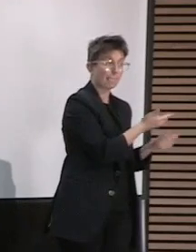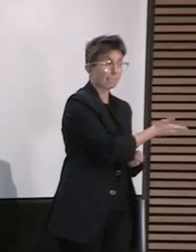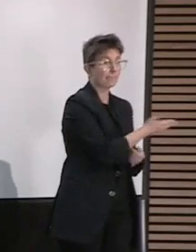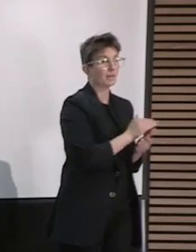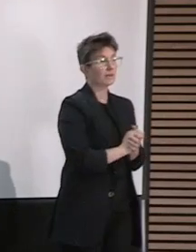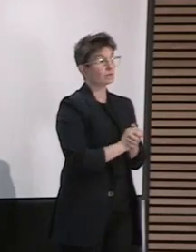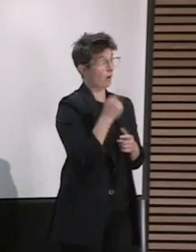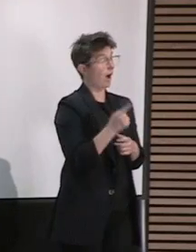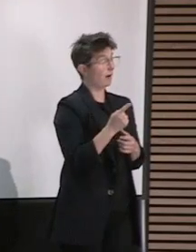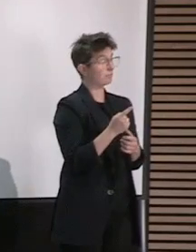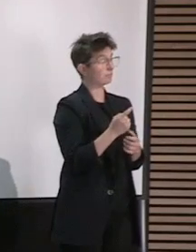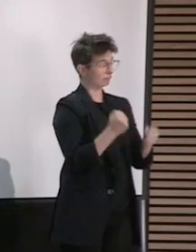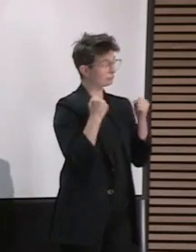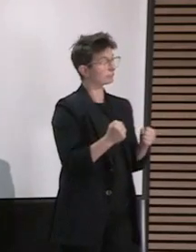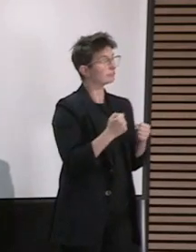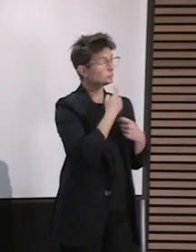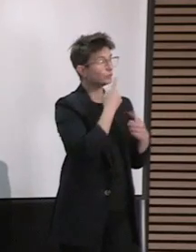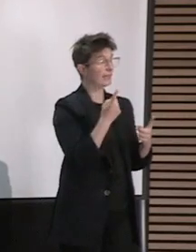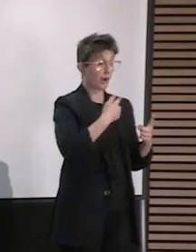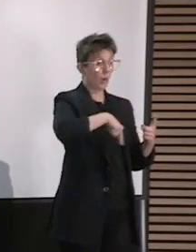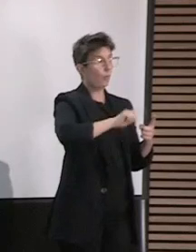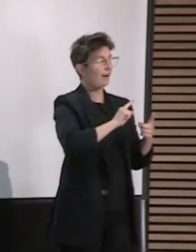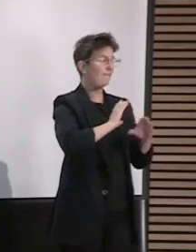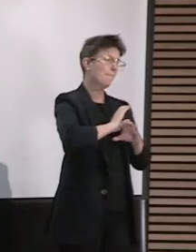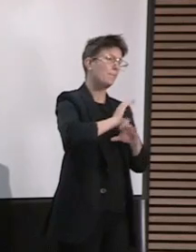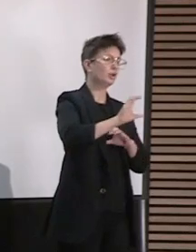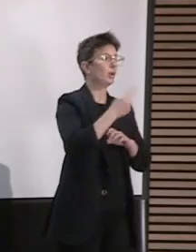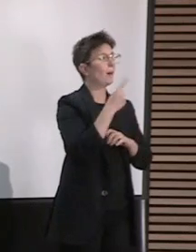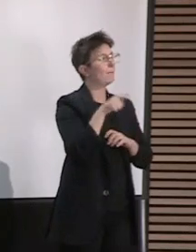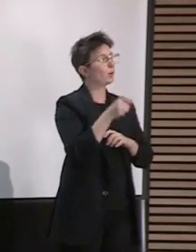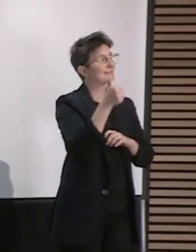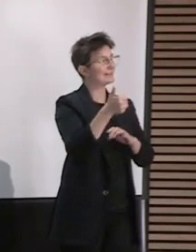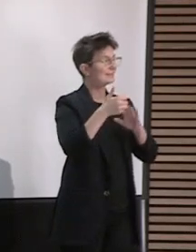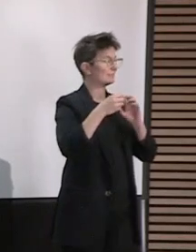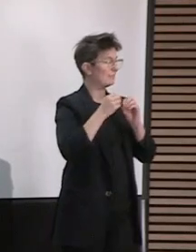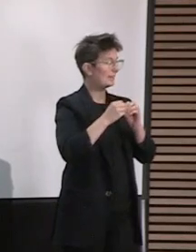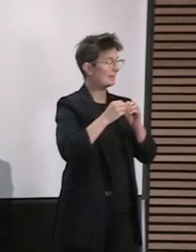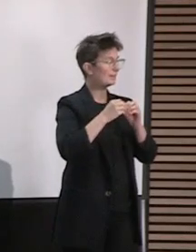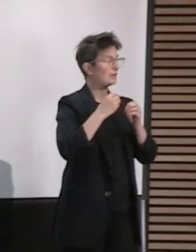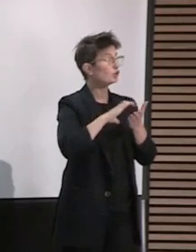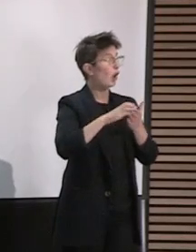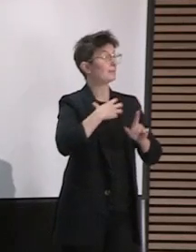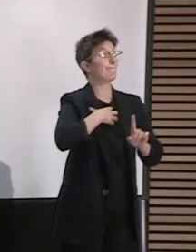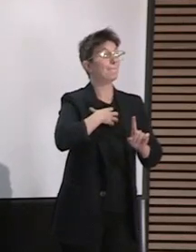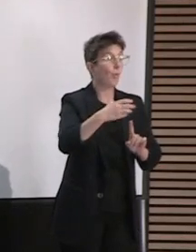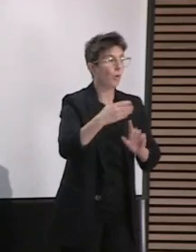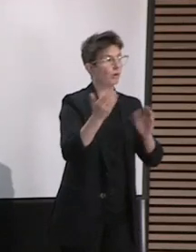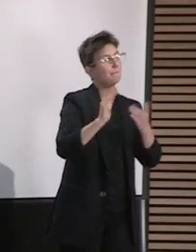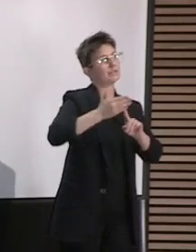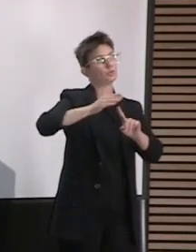motuhake, whiwhi i nga taangata